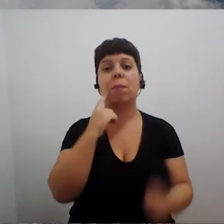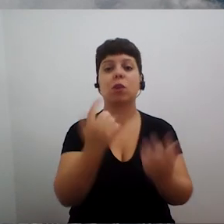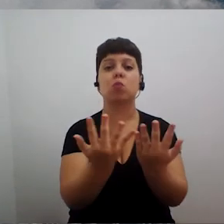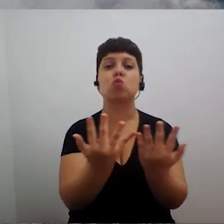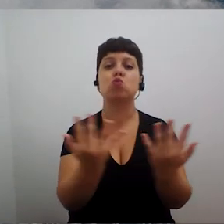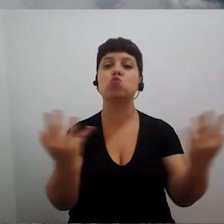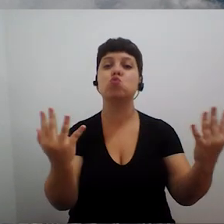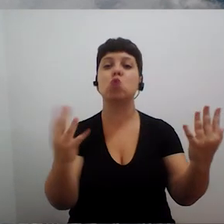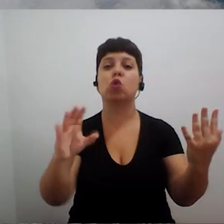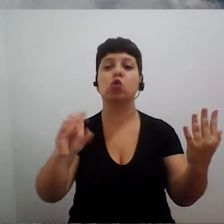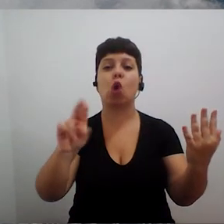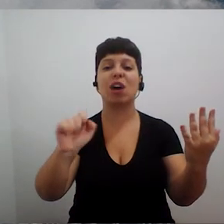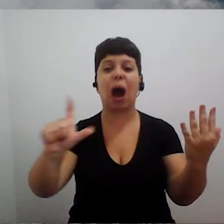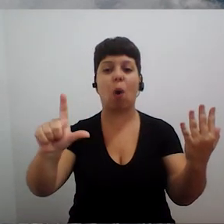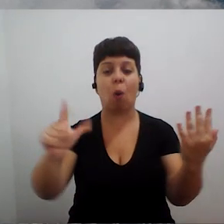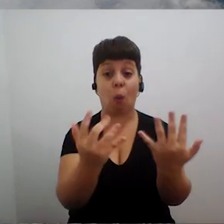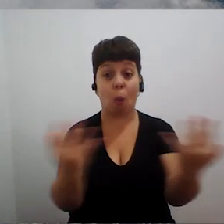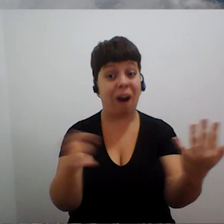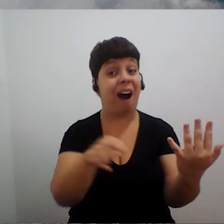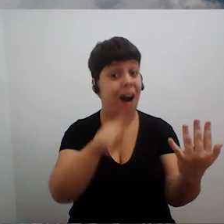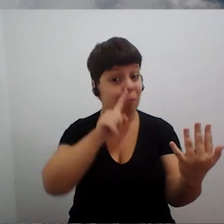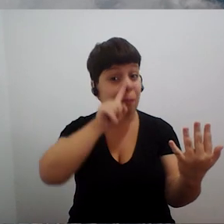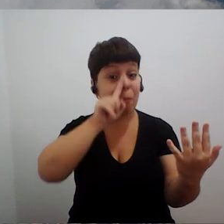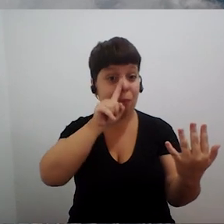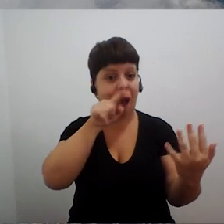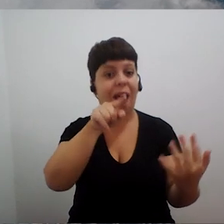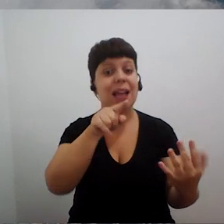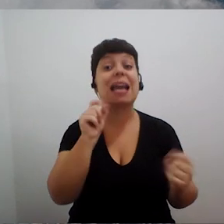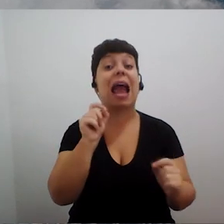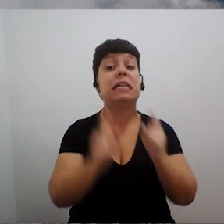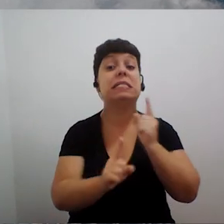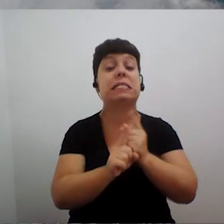os corais, que estão em grande ameaça é a ciência que vai lá e mede.